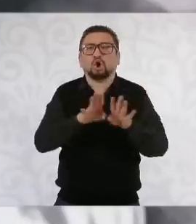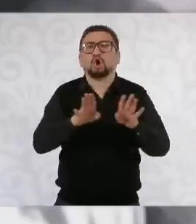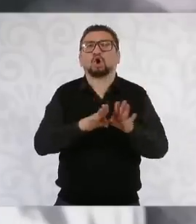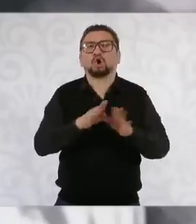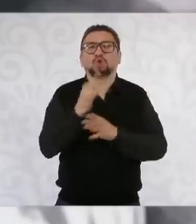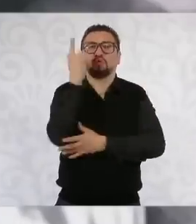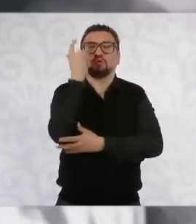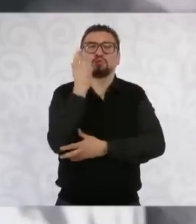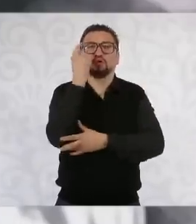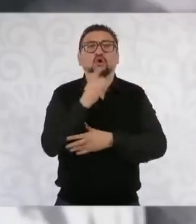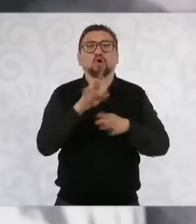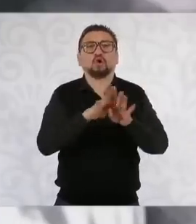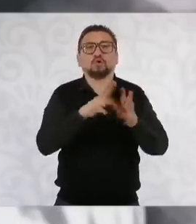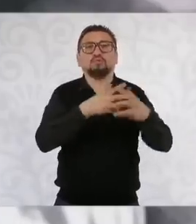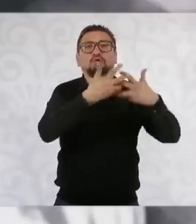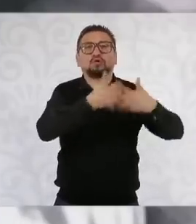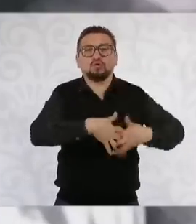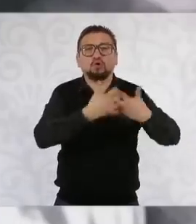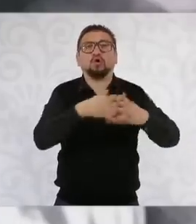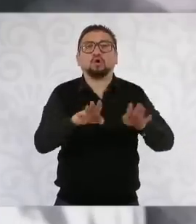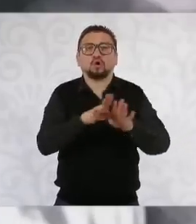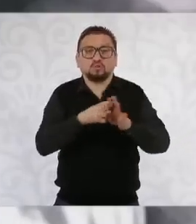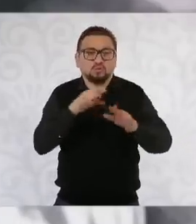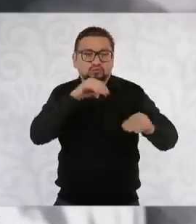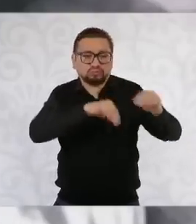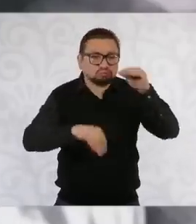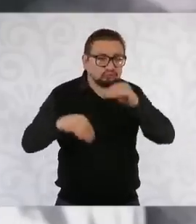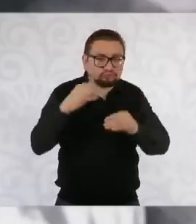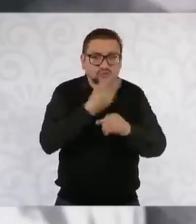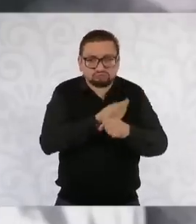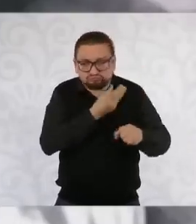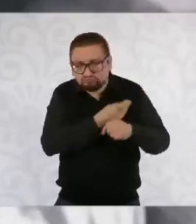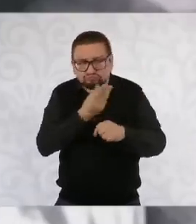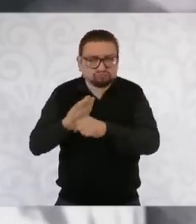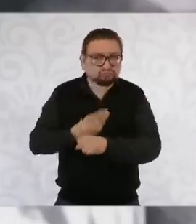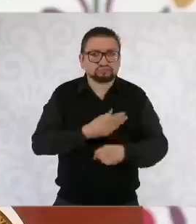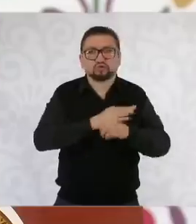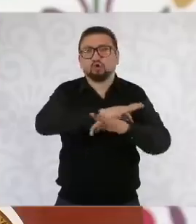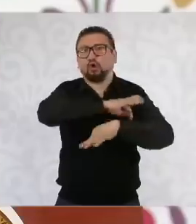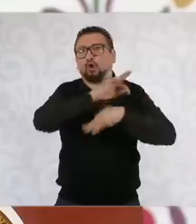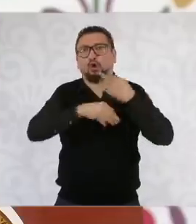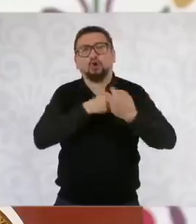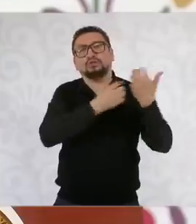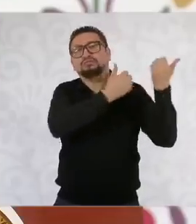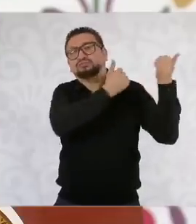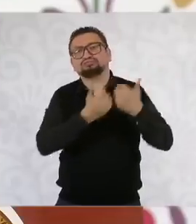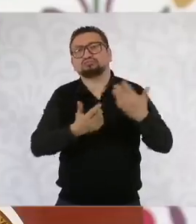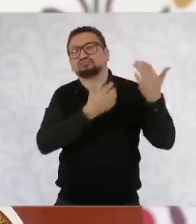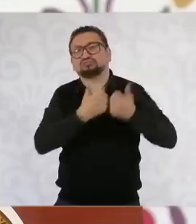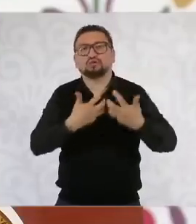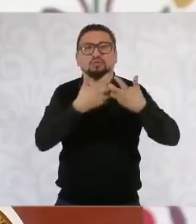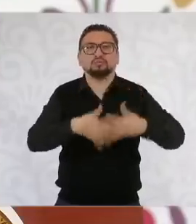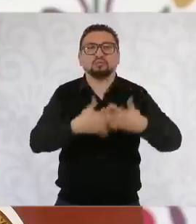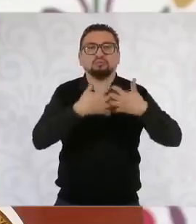todas las armas Cómo se arman Cómo se establece toda la cadena de producción y luego cómo se